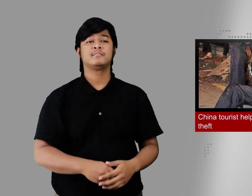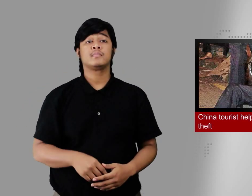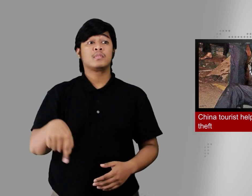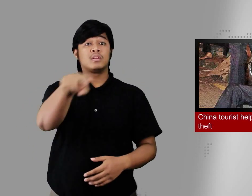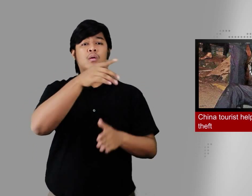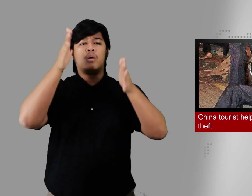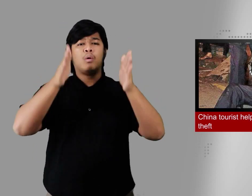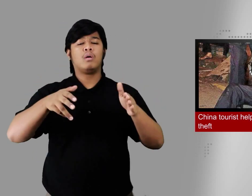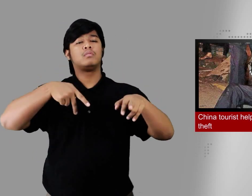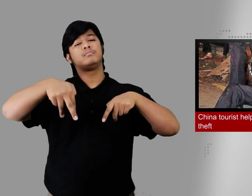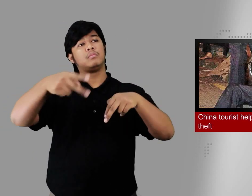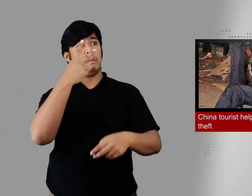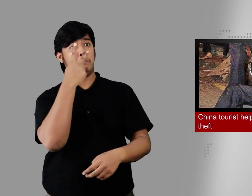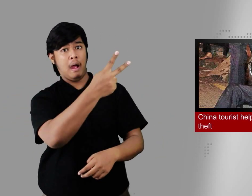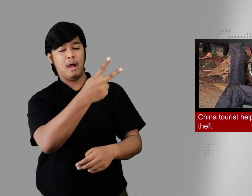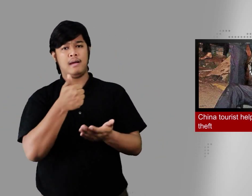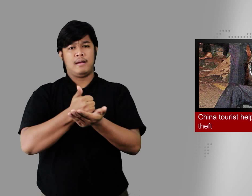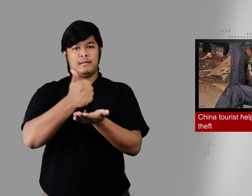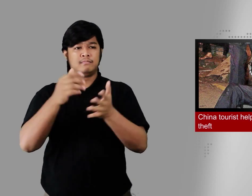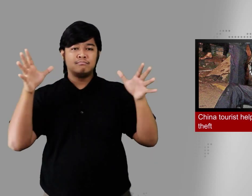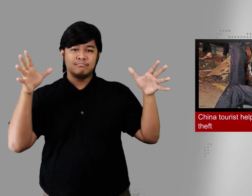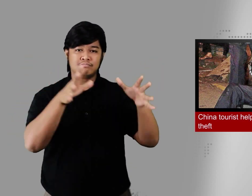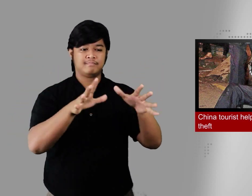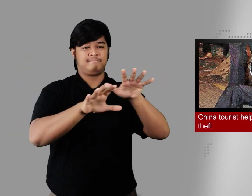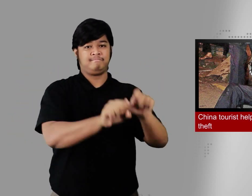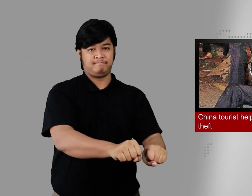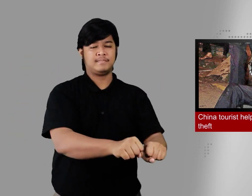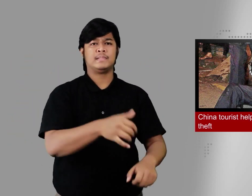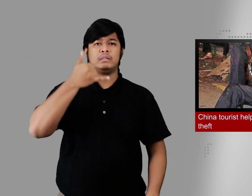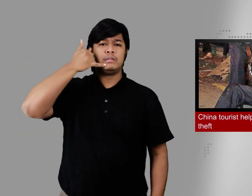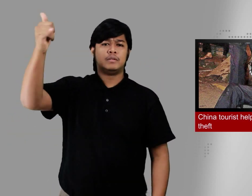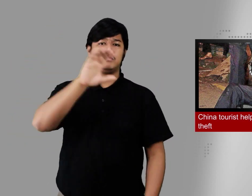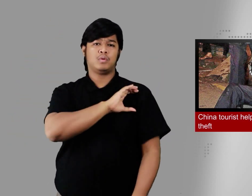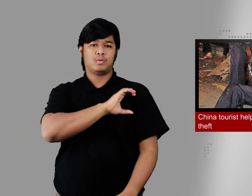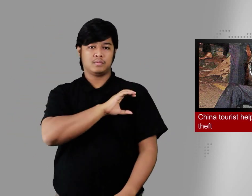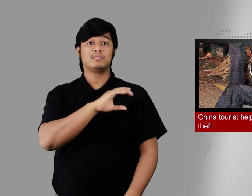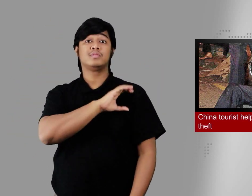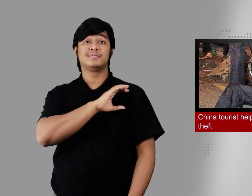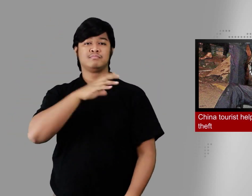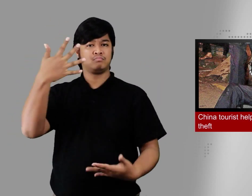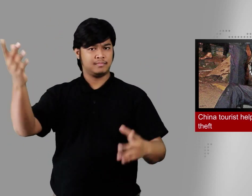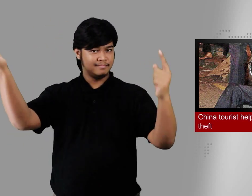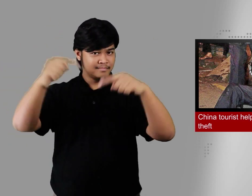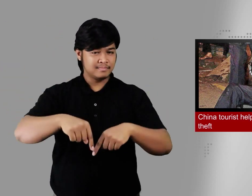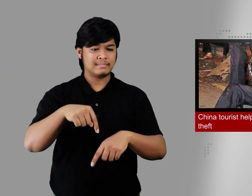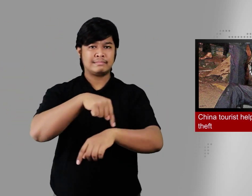Beberapa orang awam terlihat kejadian tersebut lalu membantu. Panggilan polis.telah dibuat. Kemudian, polis sampai di tempat kejadian..